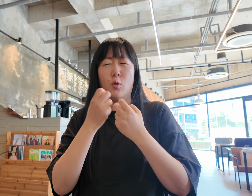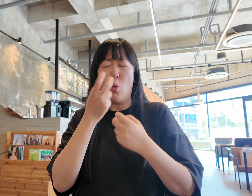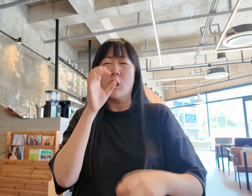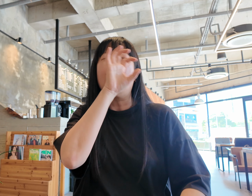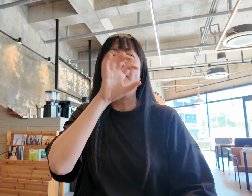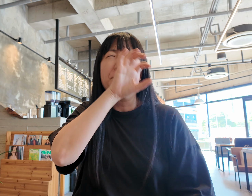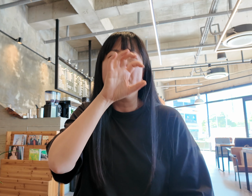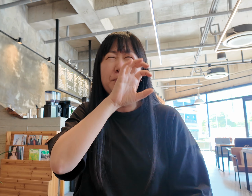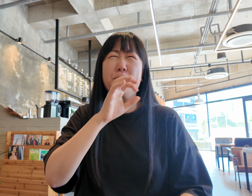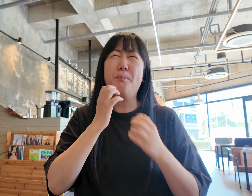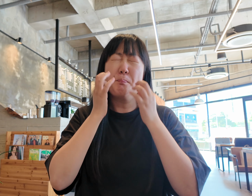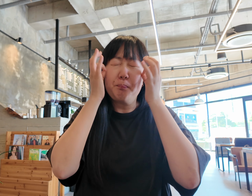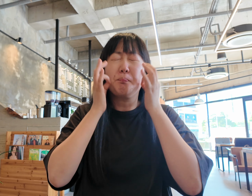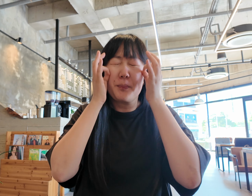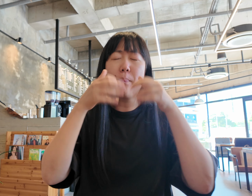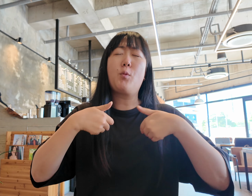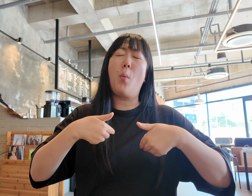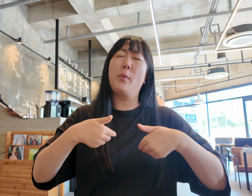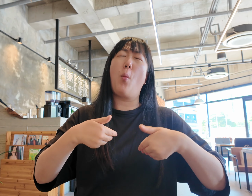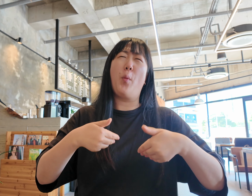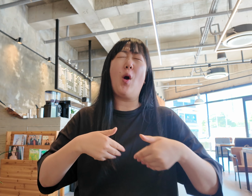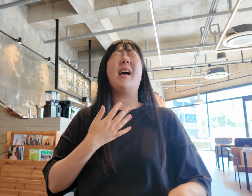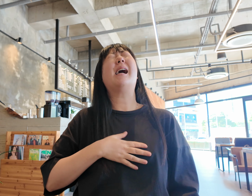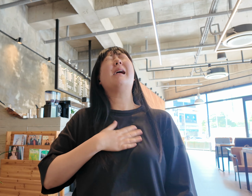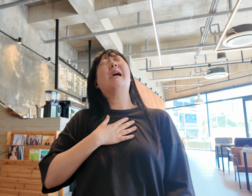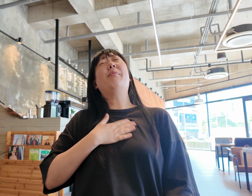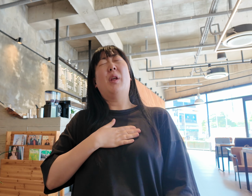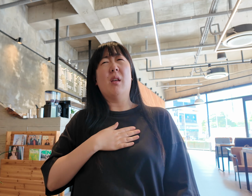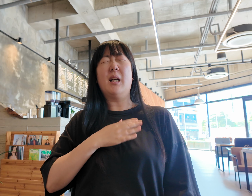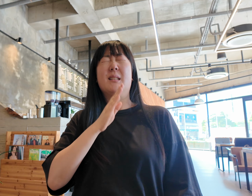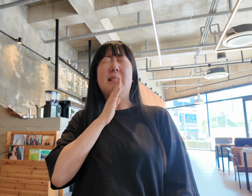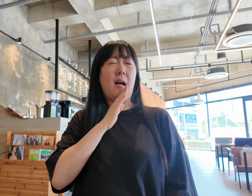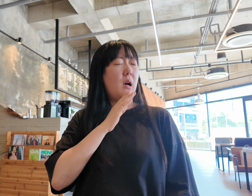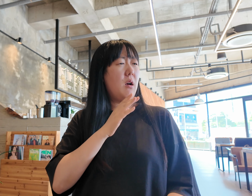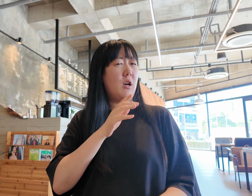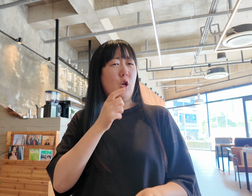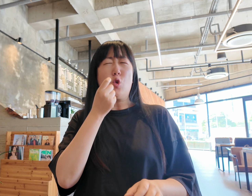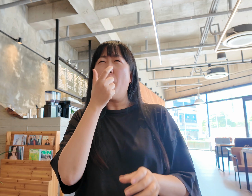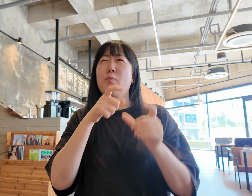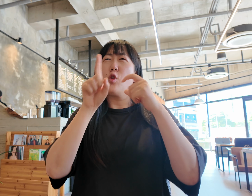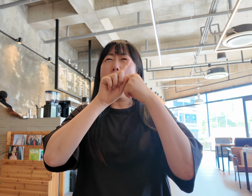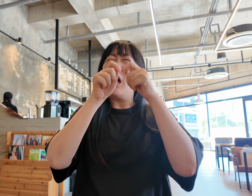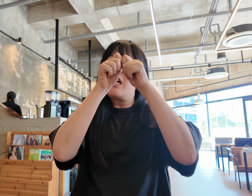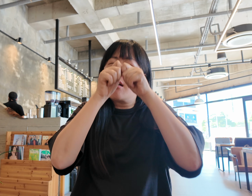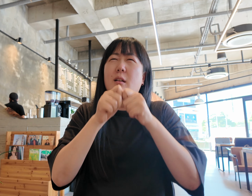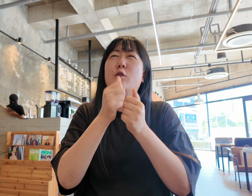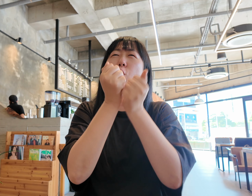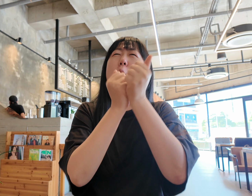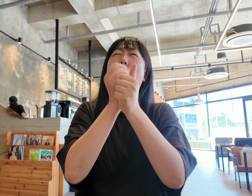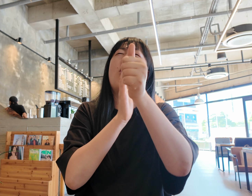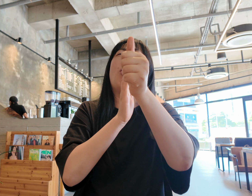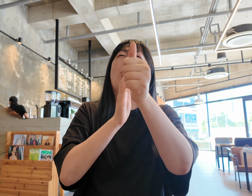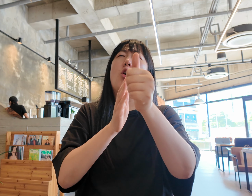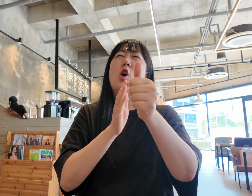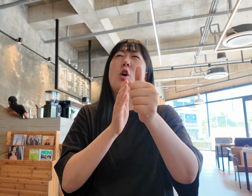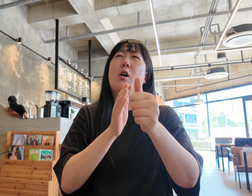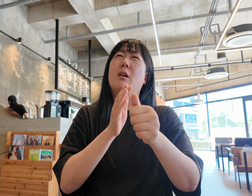연습하고 노력하고, 다 필요하다는 거 알겠어요 그런데 더 자세하게 설명해 주면 어떨까요?